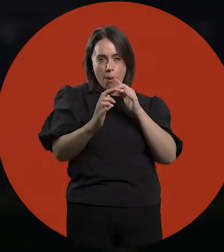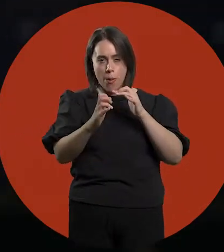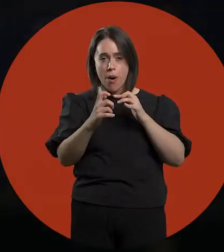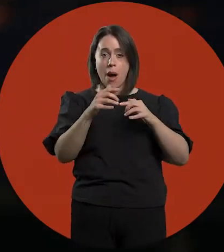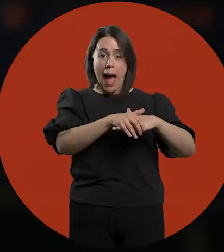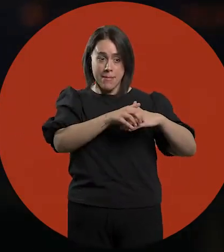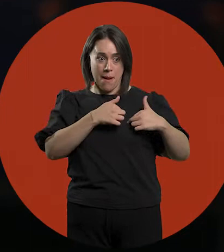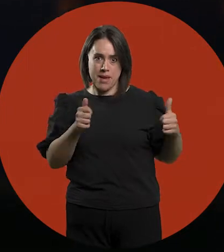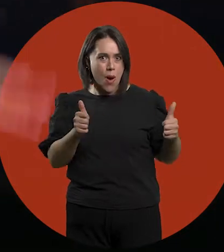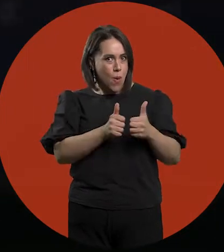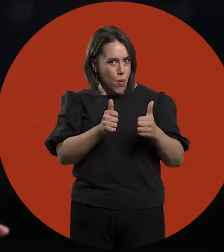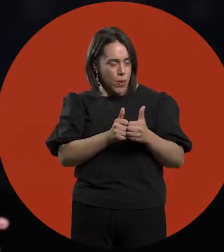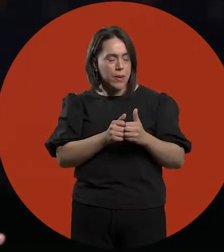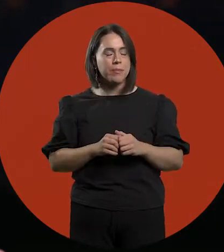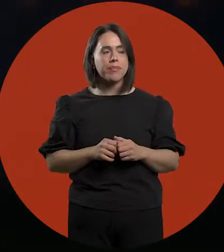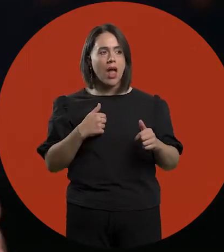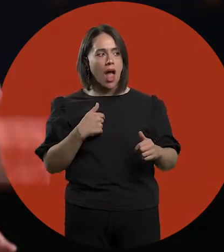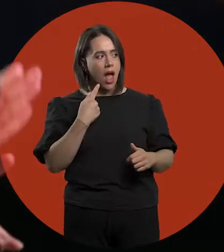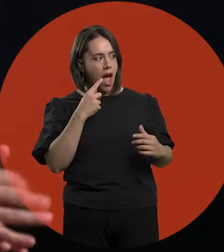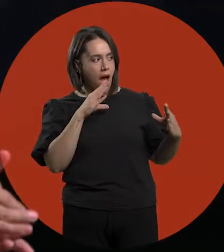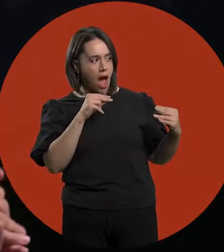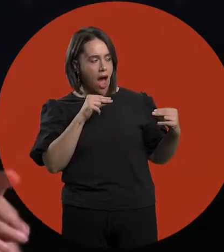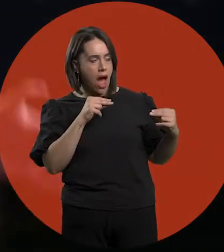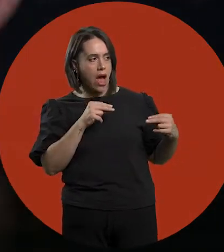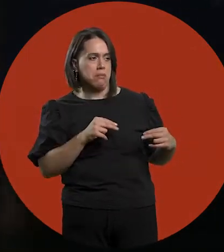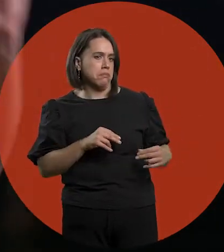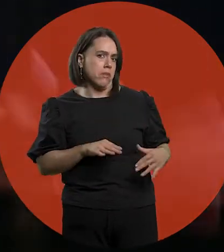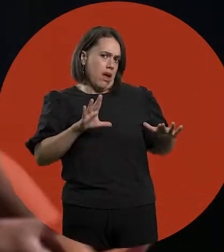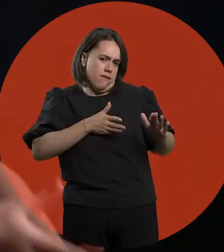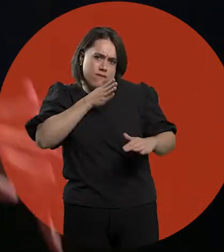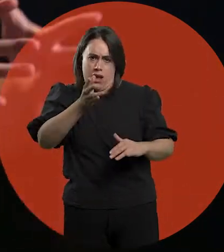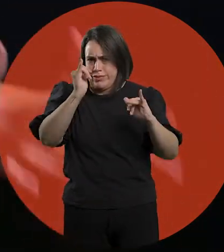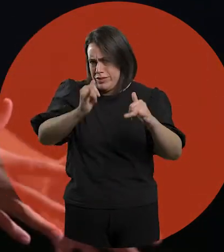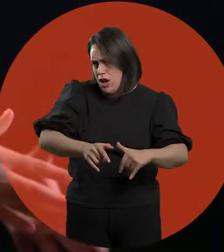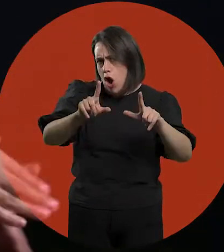Y ahí dijimos directamente: "Vamos, probamos”.